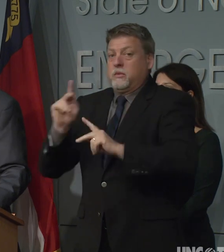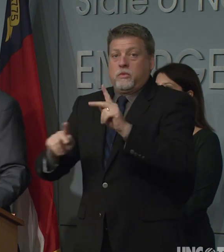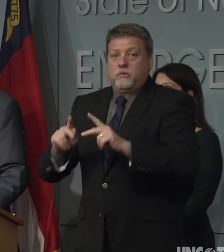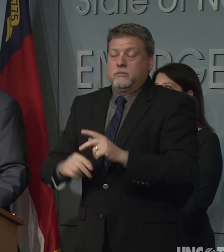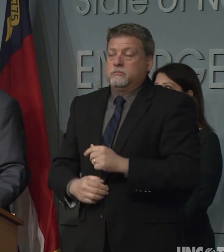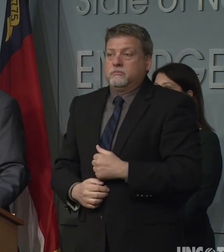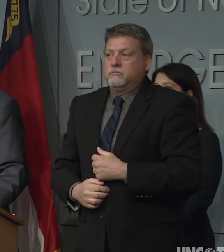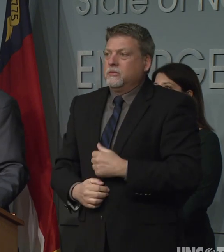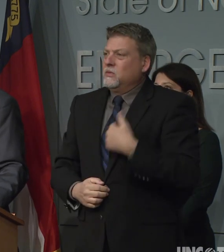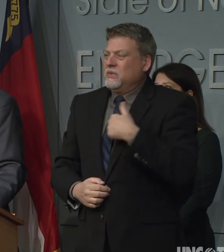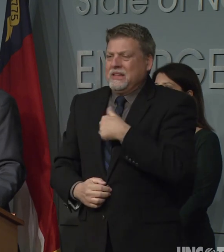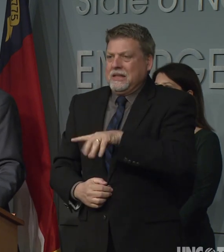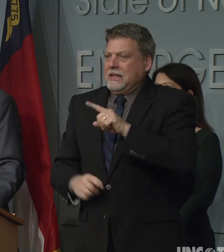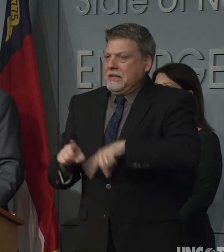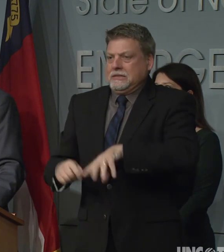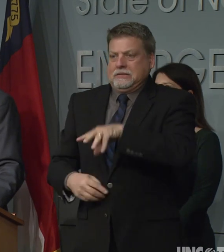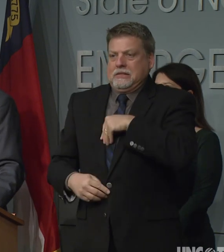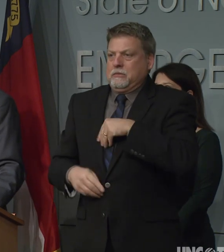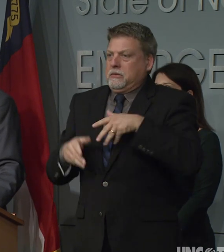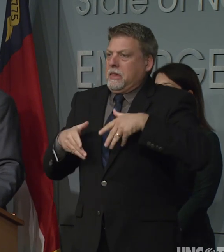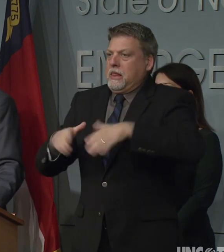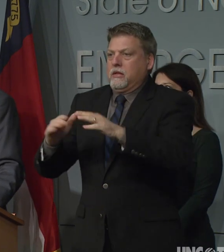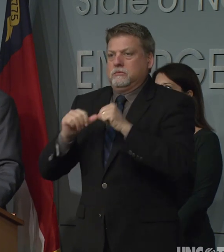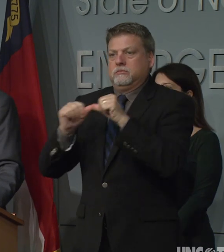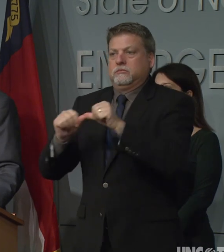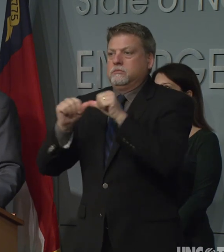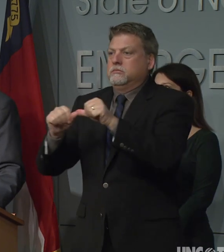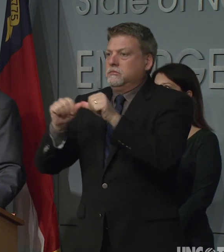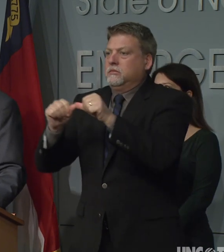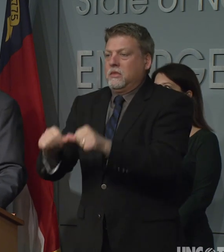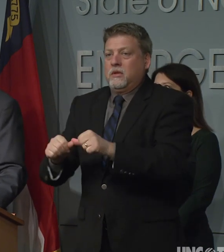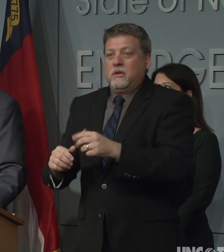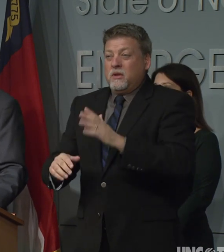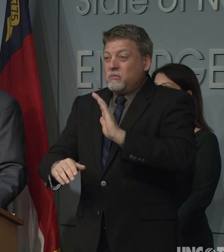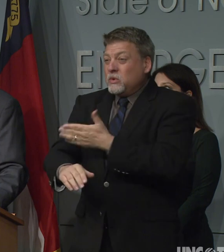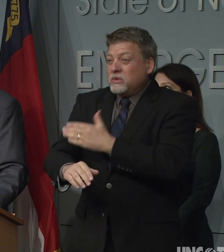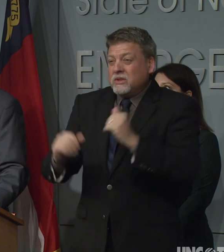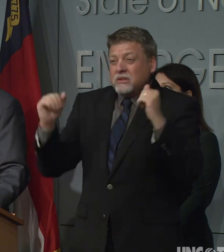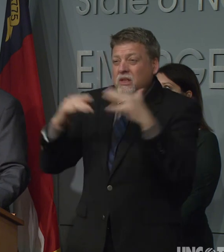concierto vale el riesgo te la propagación de esta pandemia.